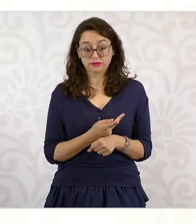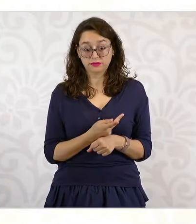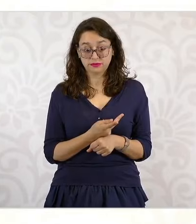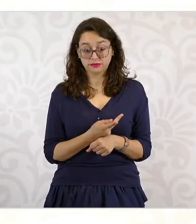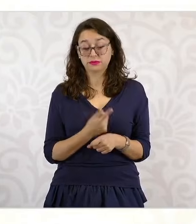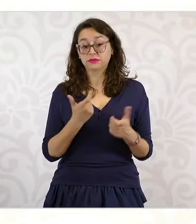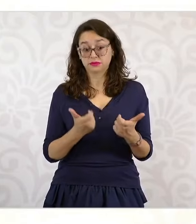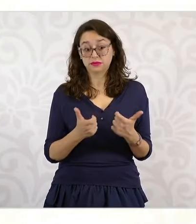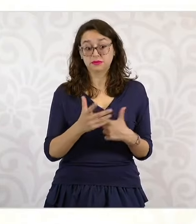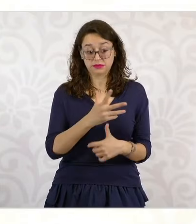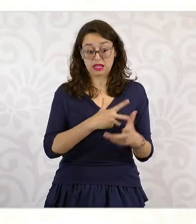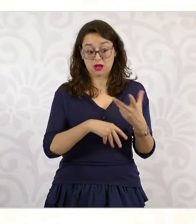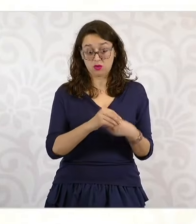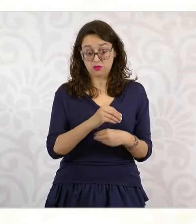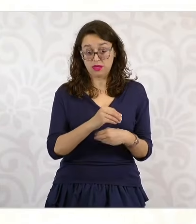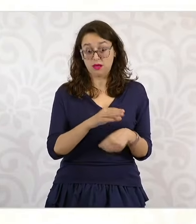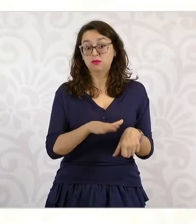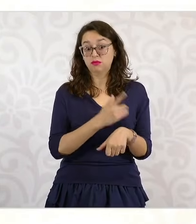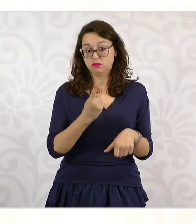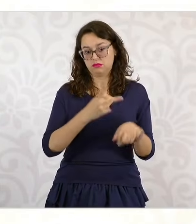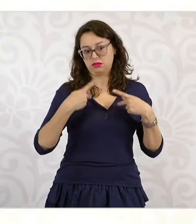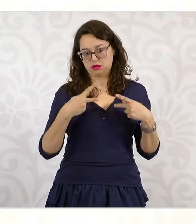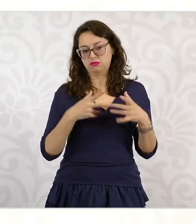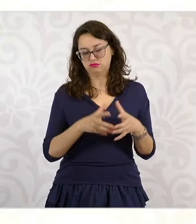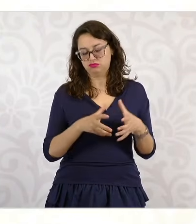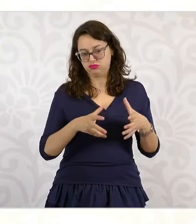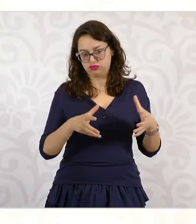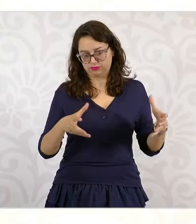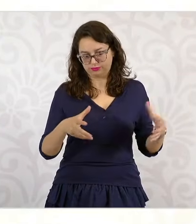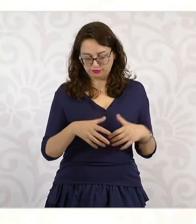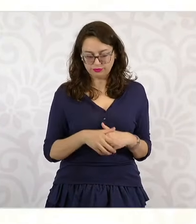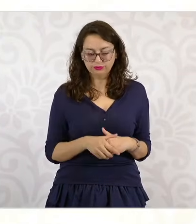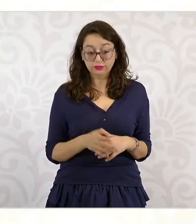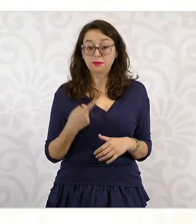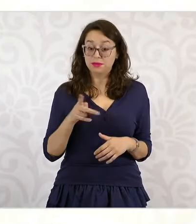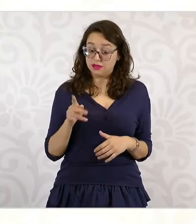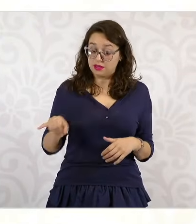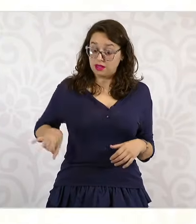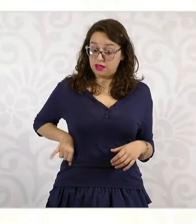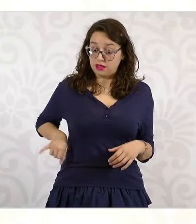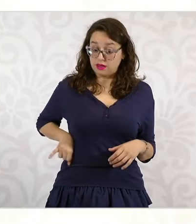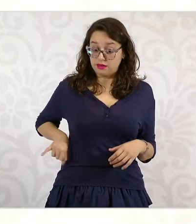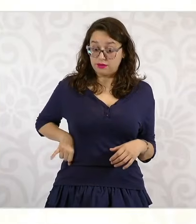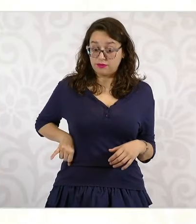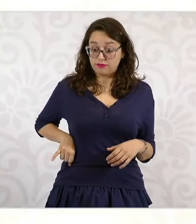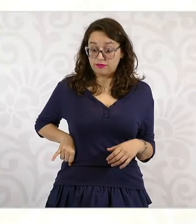económico, pero lo que es muy interesante es que los los mexicano, bueno, digo mexicanoamericanos,